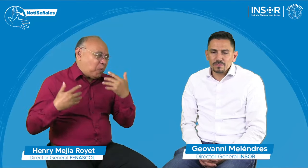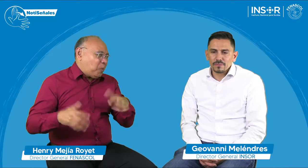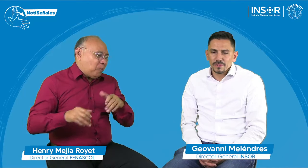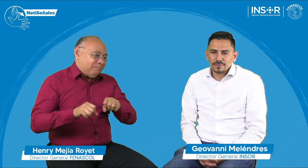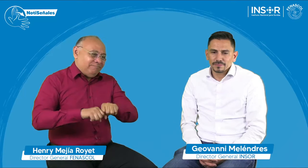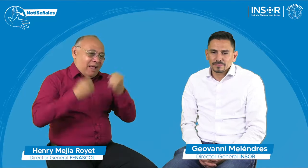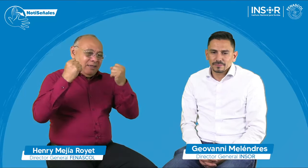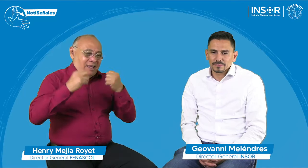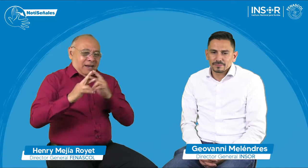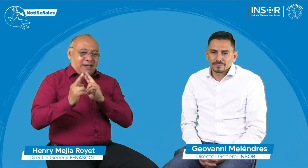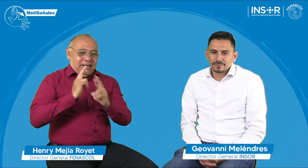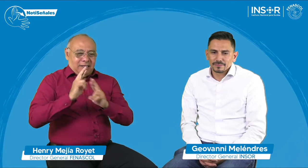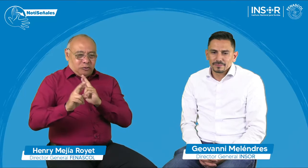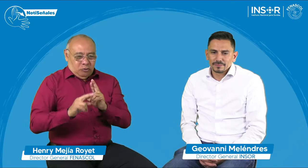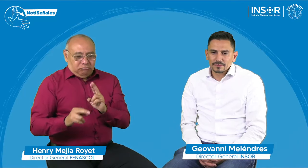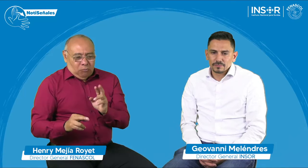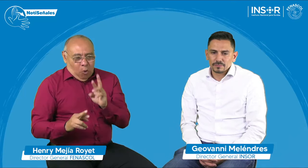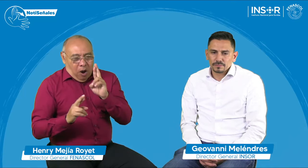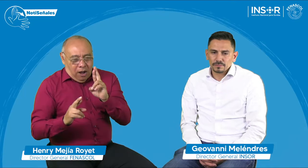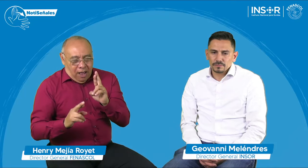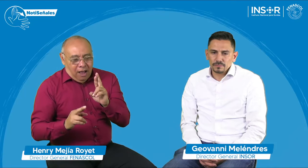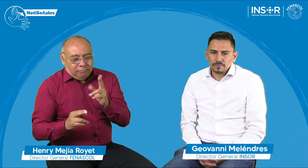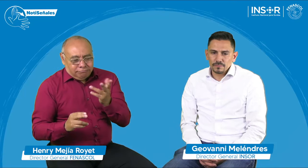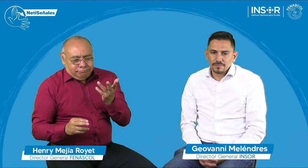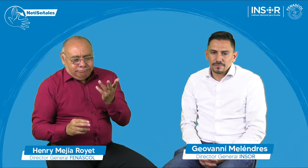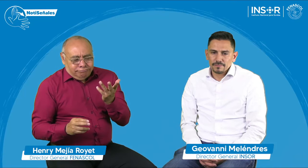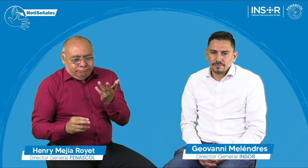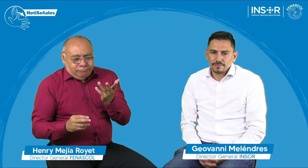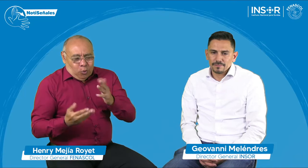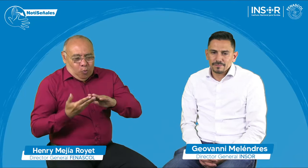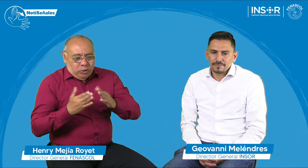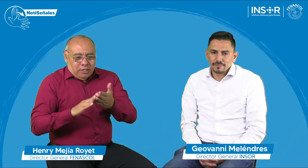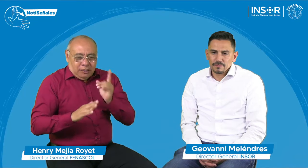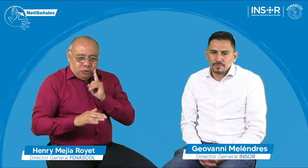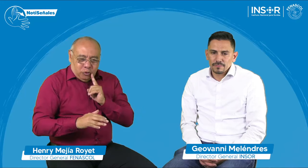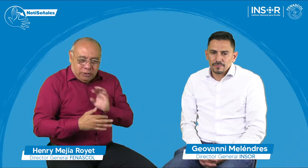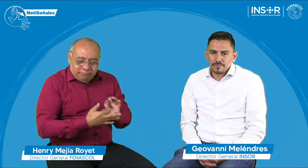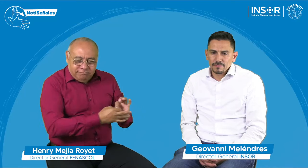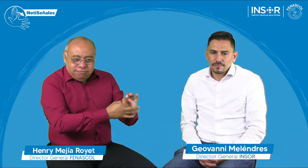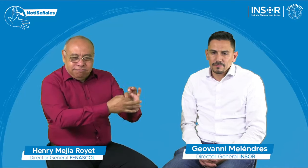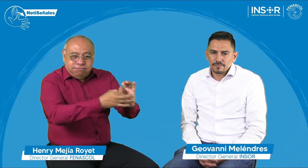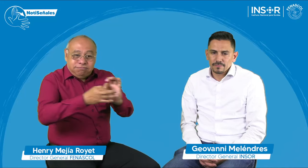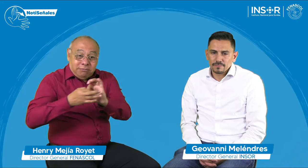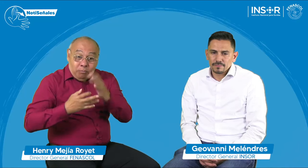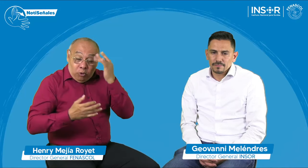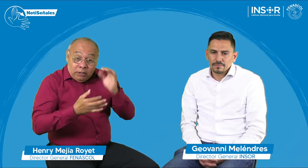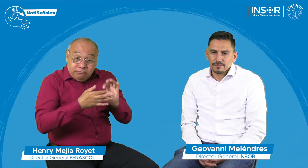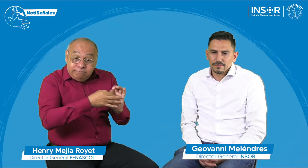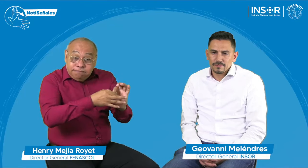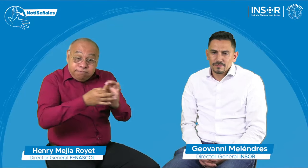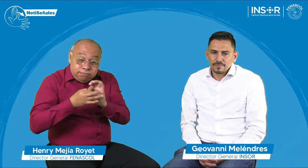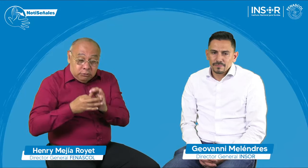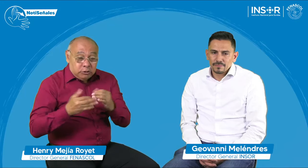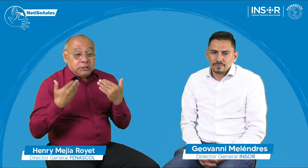para el diálogo, no solo para la crítica y crítica quizás